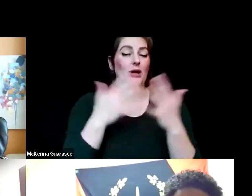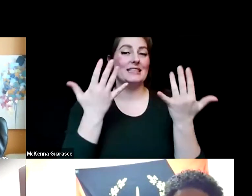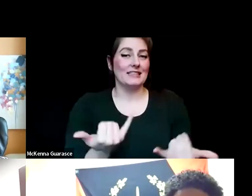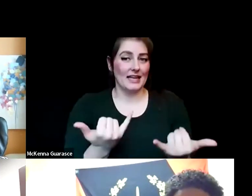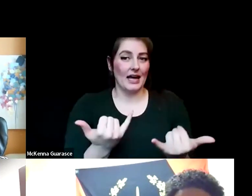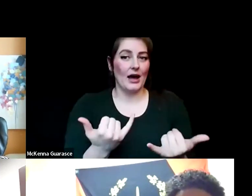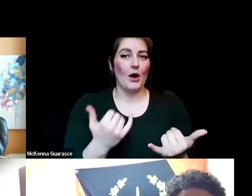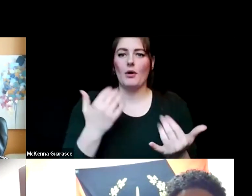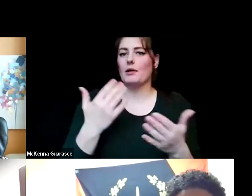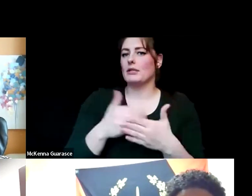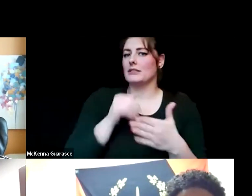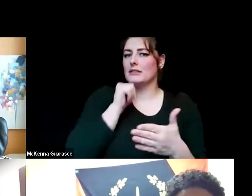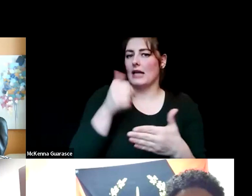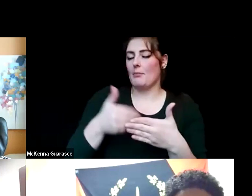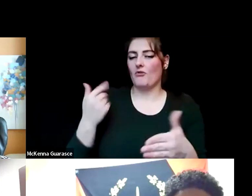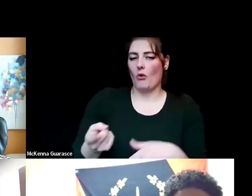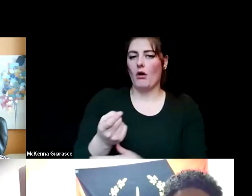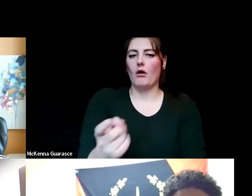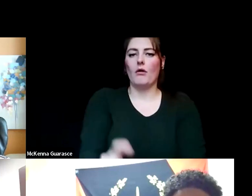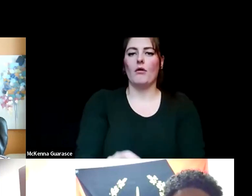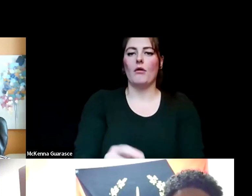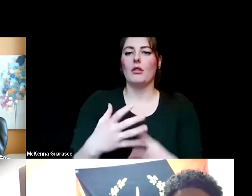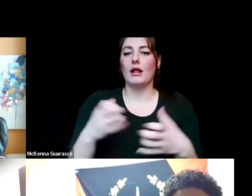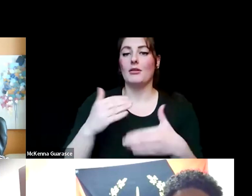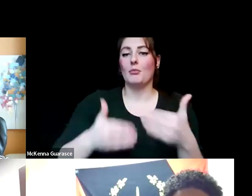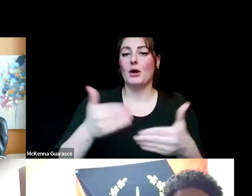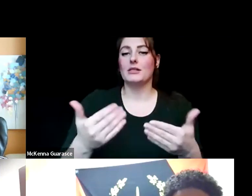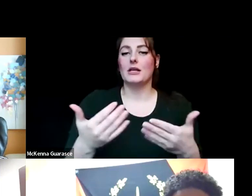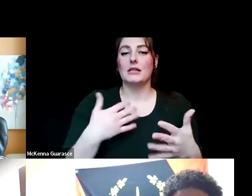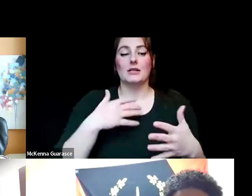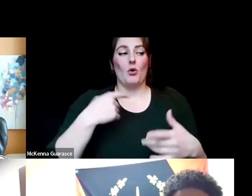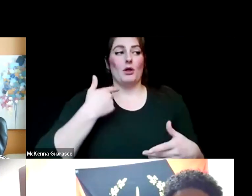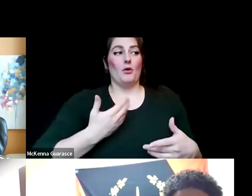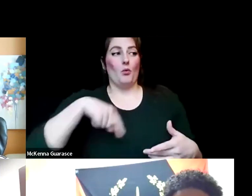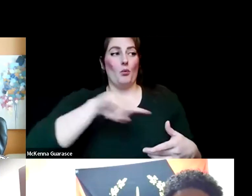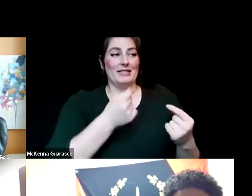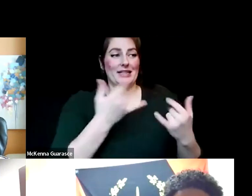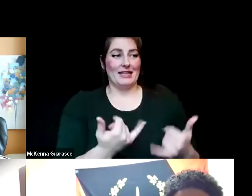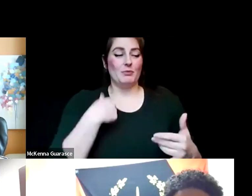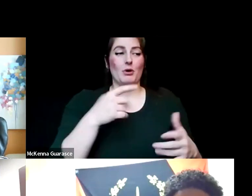con nuestros socios en el centro. Cuando pasamos por nuestro proceso estábamos respondiendo a una emergencia e intentando asegurarnos